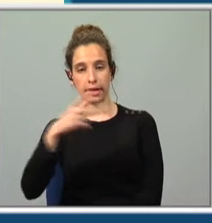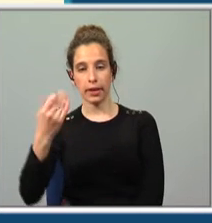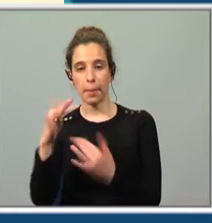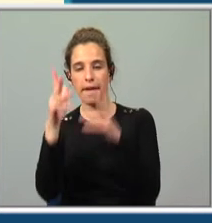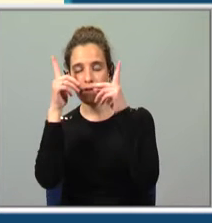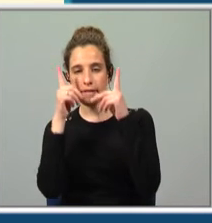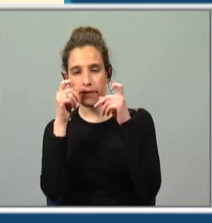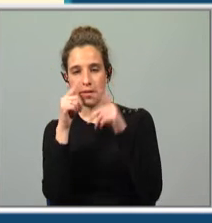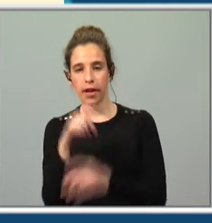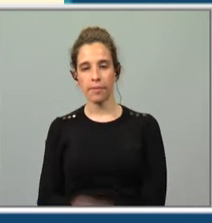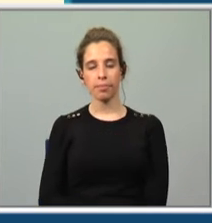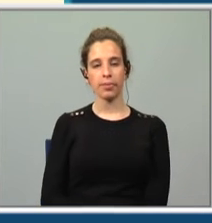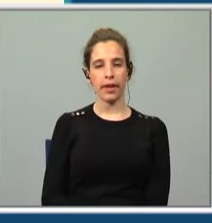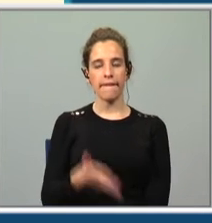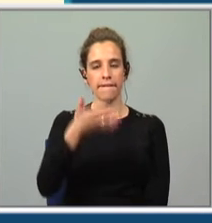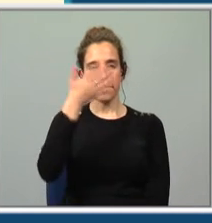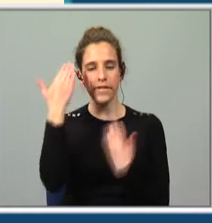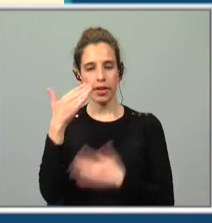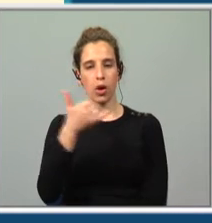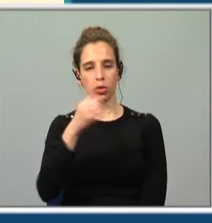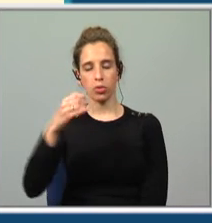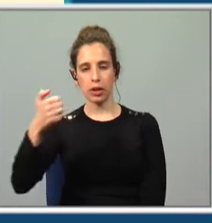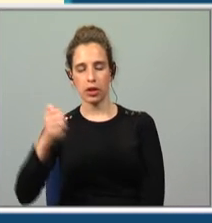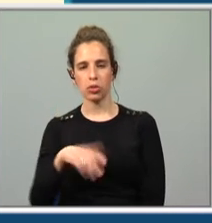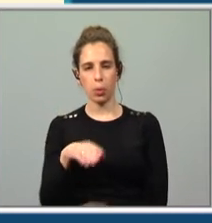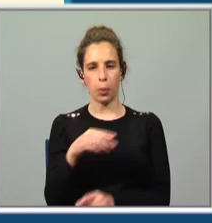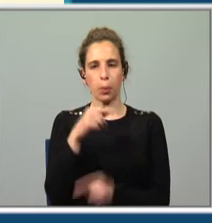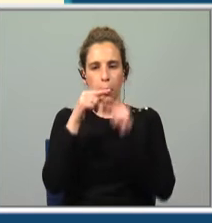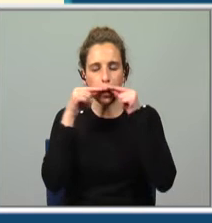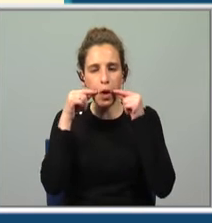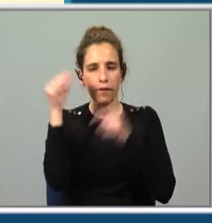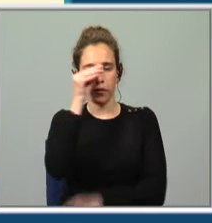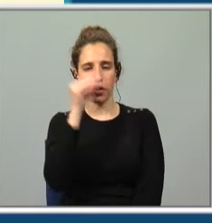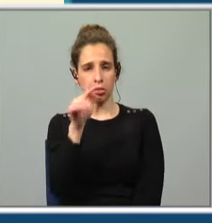fotografia esse verão 2015 um bigode falso esse pedaço de papel com a 2015 年夏天的攝影用